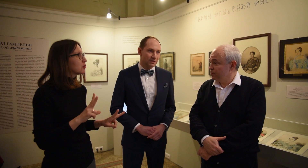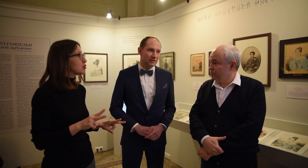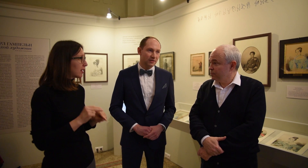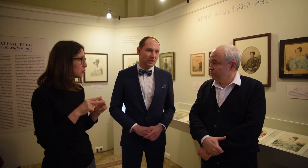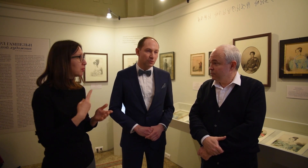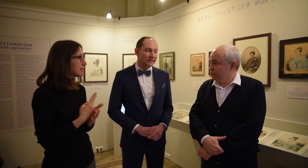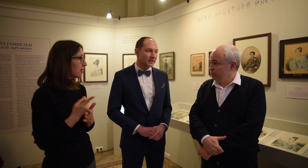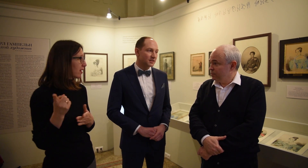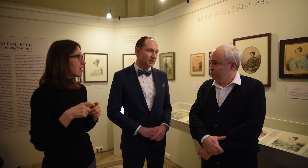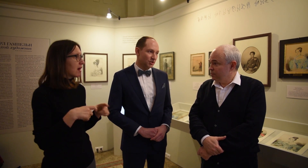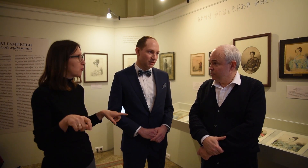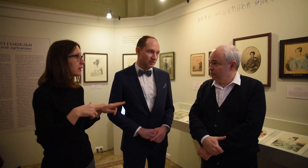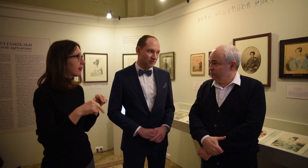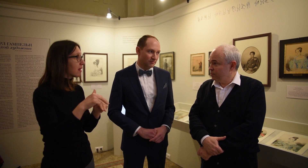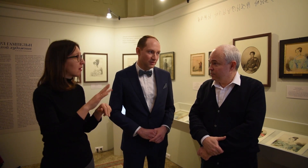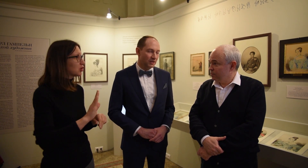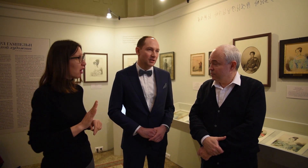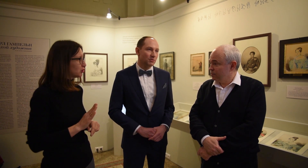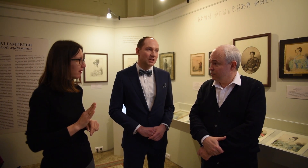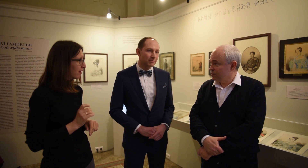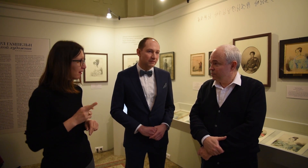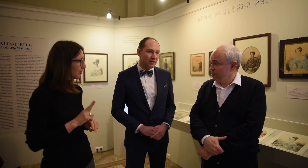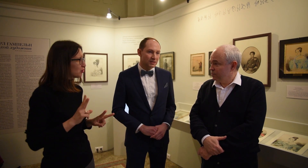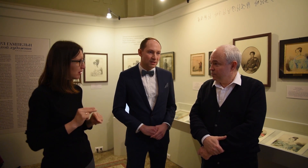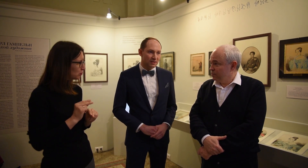У нас, к счастью, представлены работы не раскрашенные.